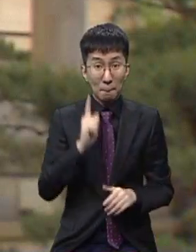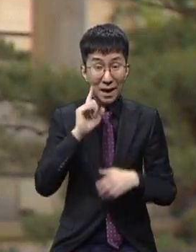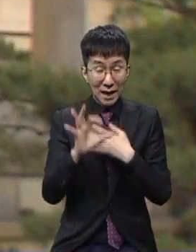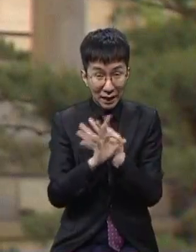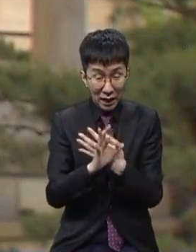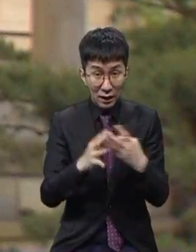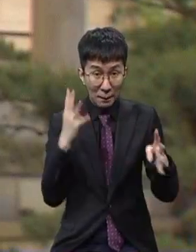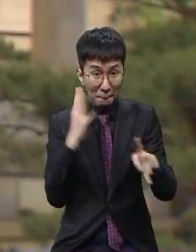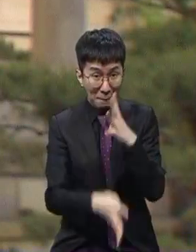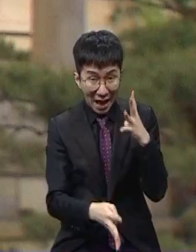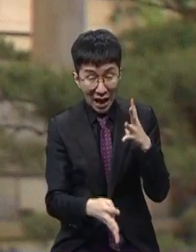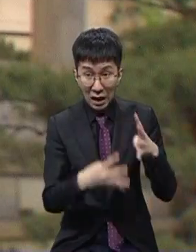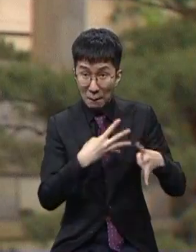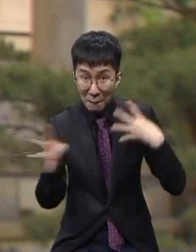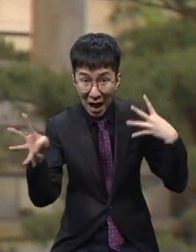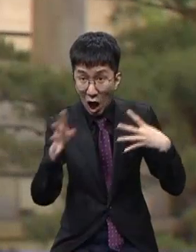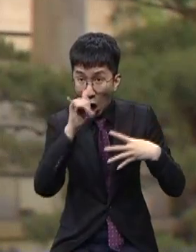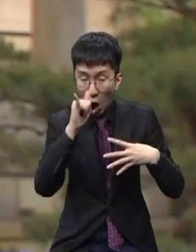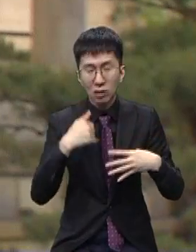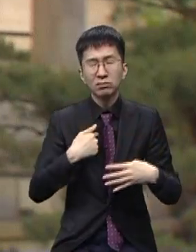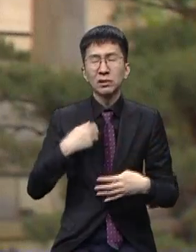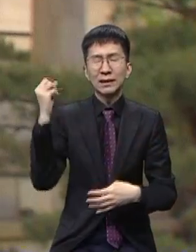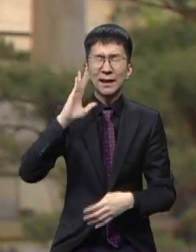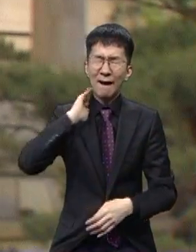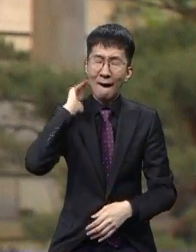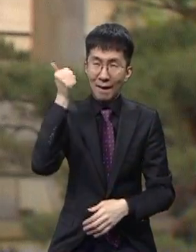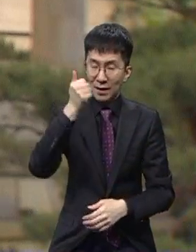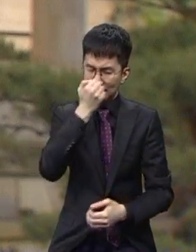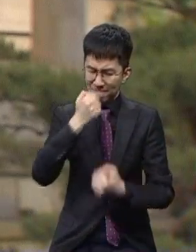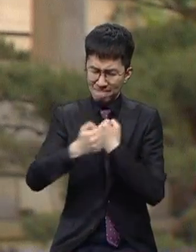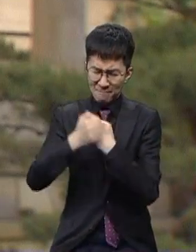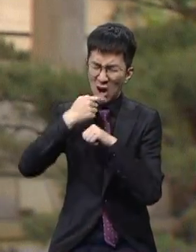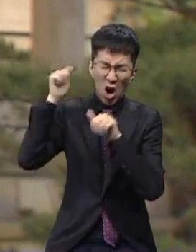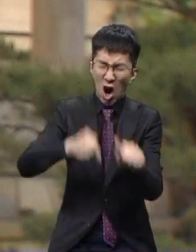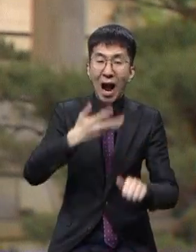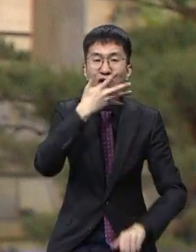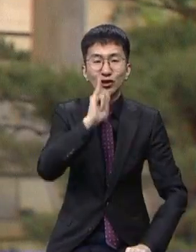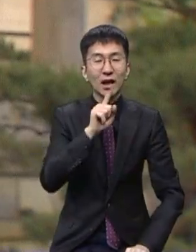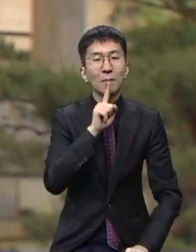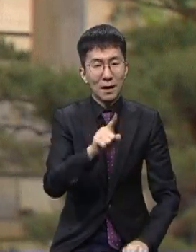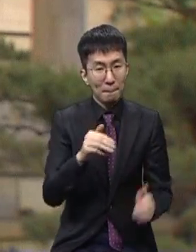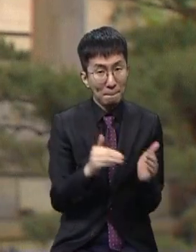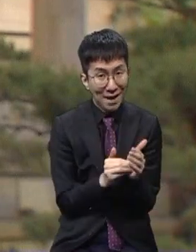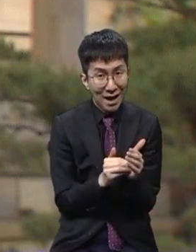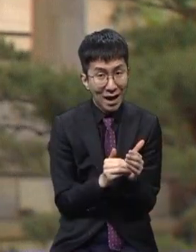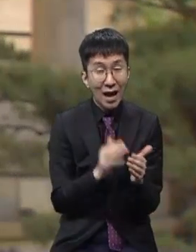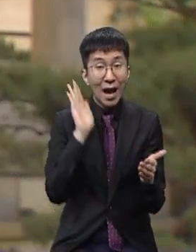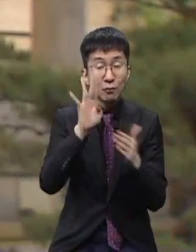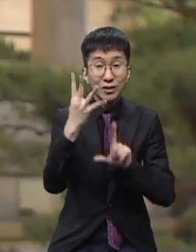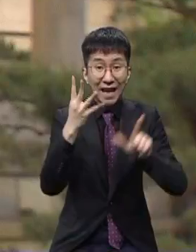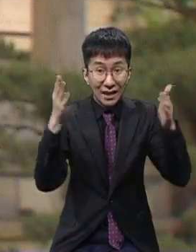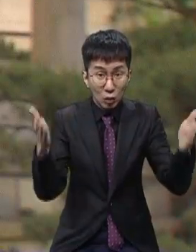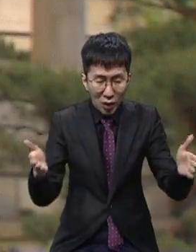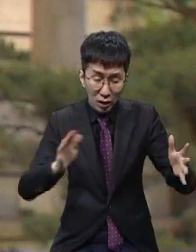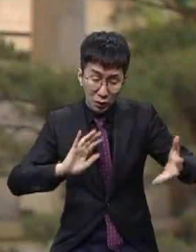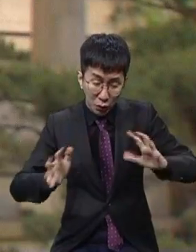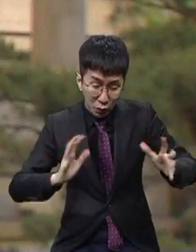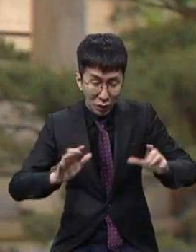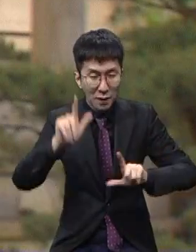임명할 수 있다며 국회를 압박했는데 앞으로 나흘 동안에 국회 합의와 여론 추이가 청문 정국을 매듭지을 것으로 보입니다. SBS 권난입니다.